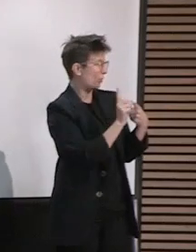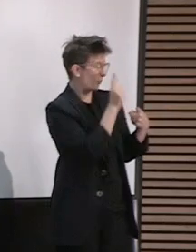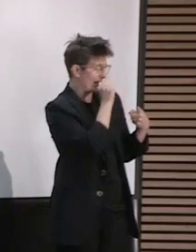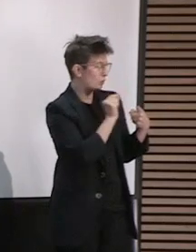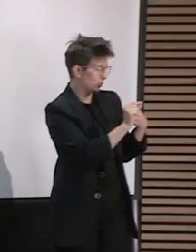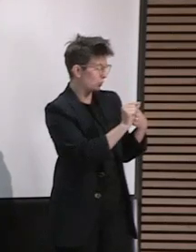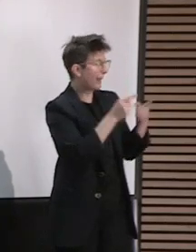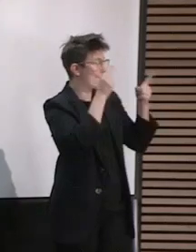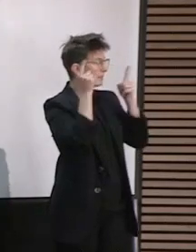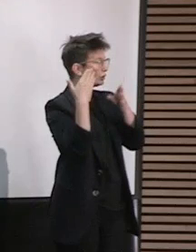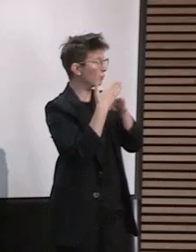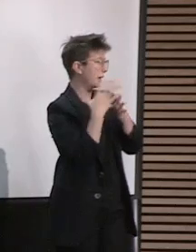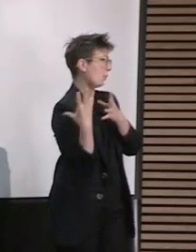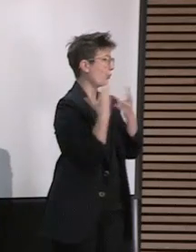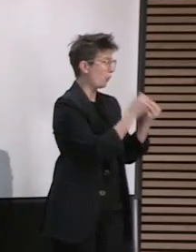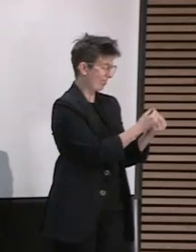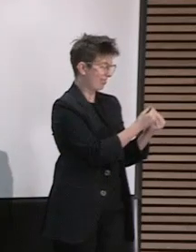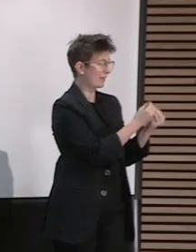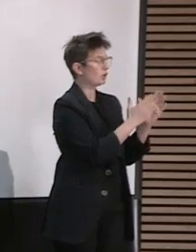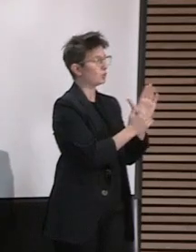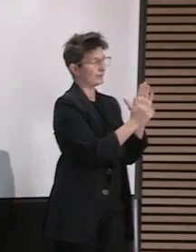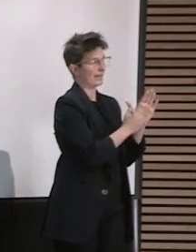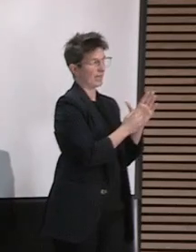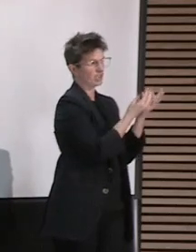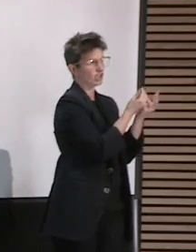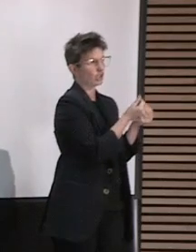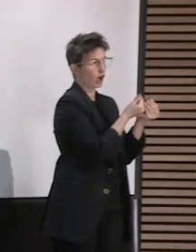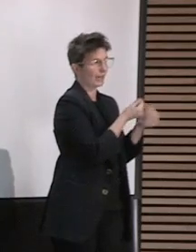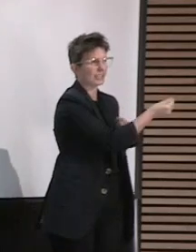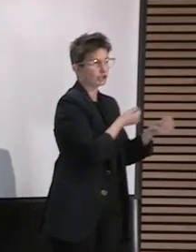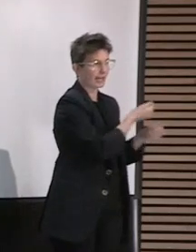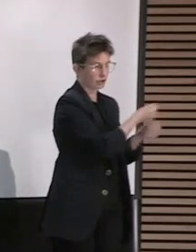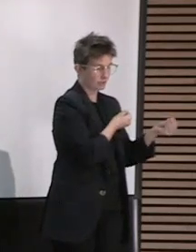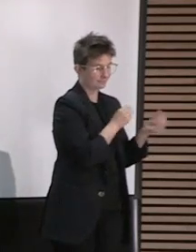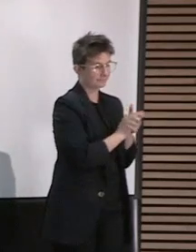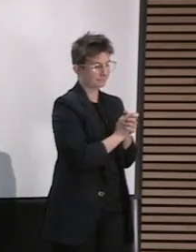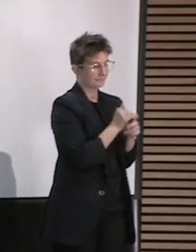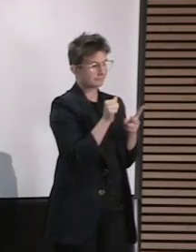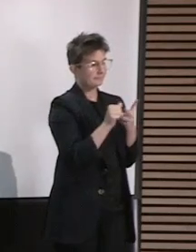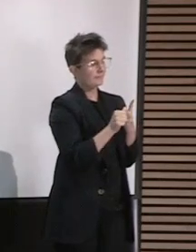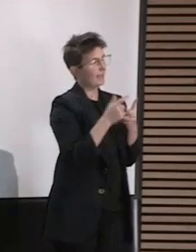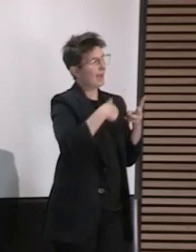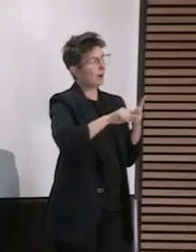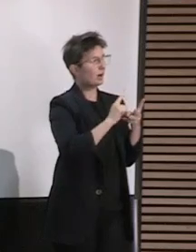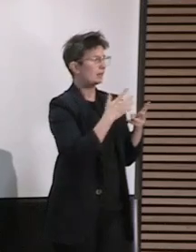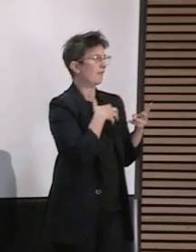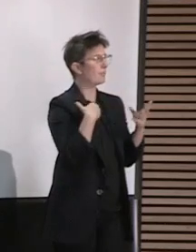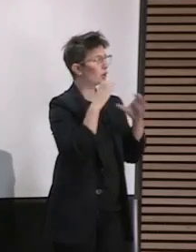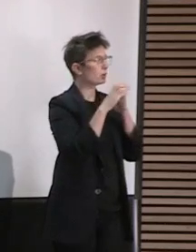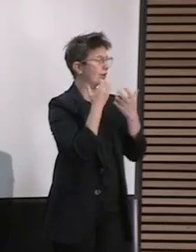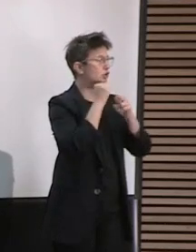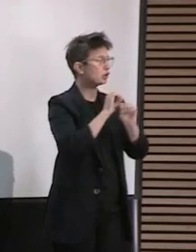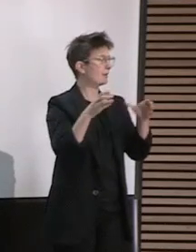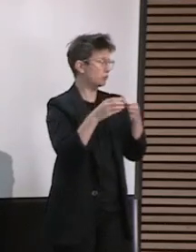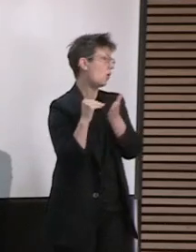te mea e whai ake nei. Kei te